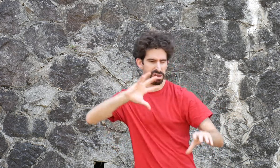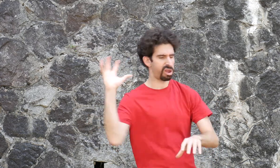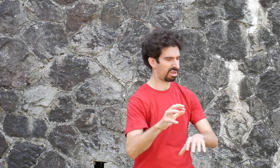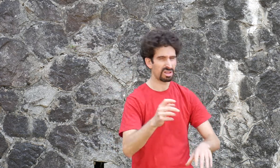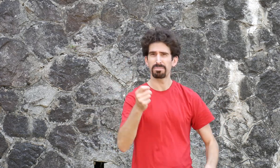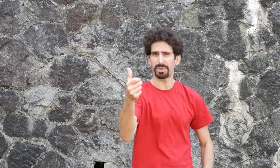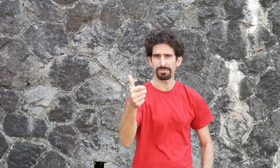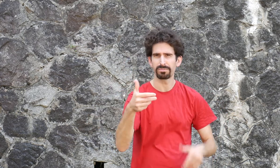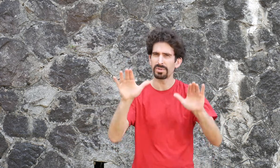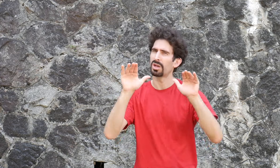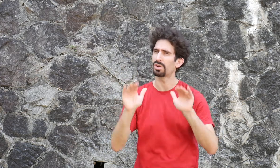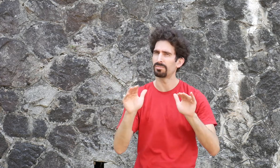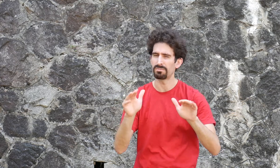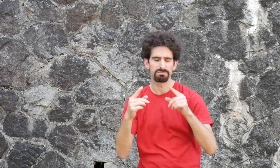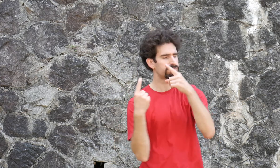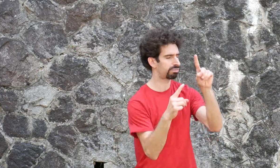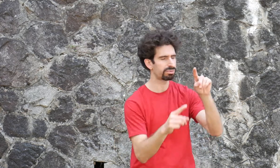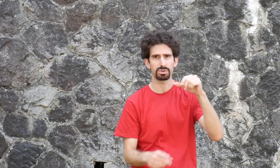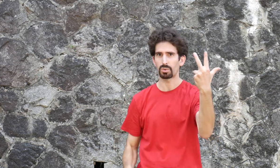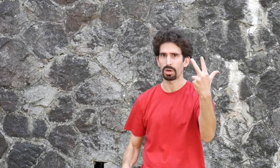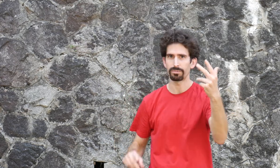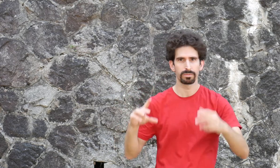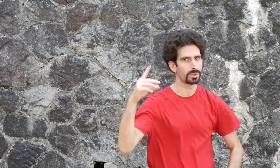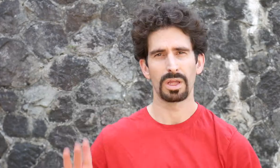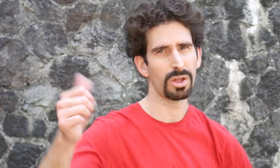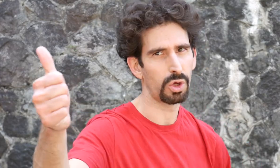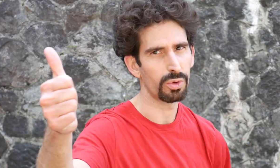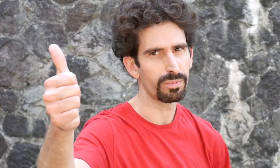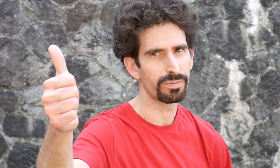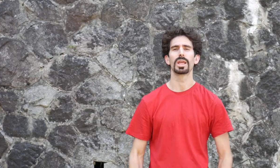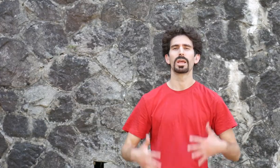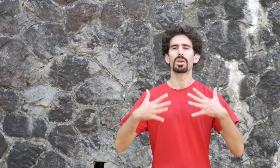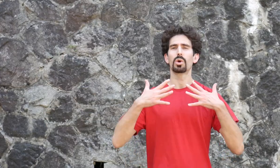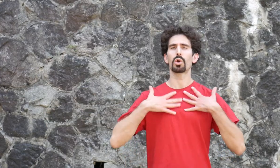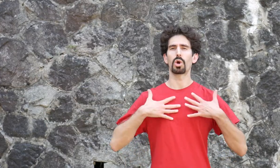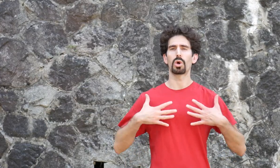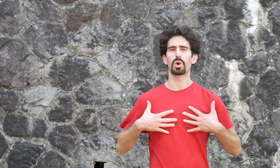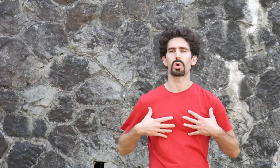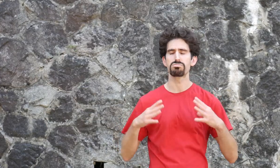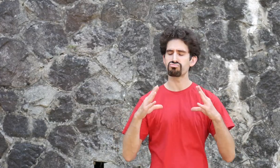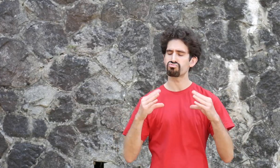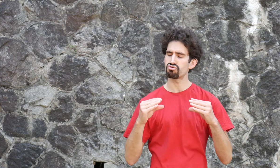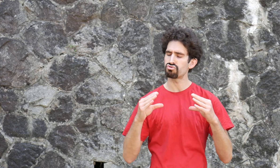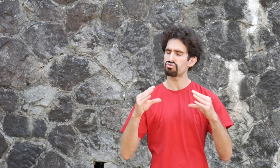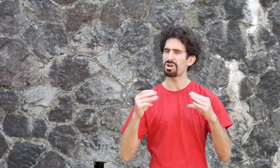Même si elle a peu de prédateurs, elle possède trois systèmes de défense. Un : son corps mou